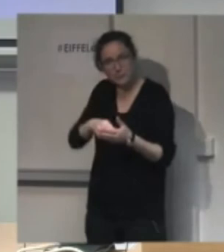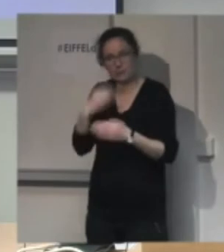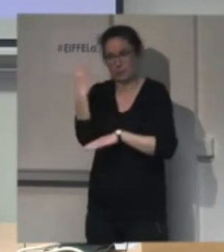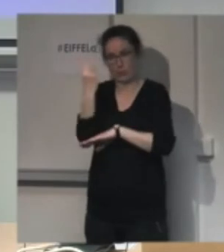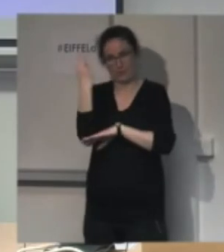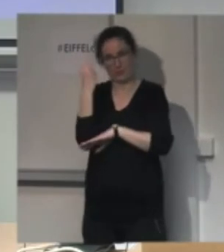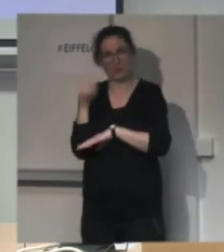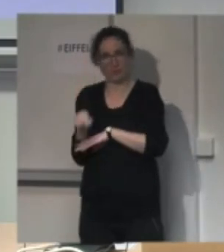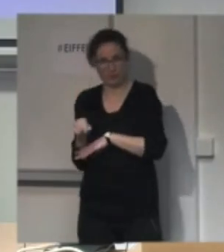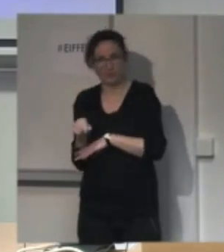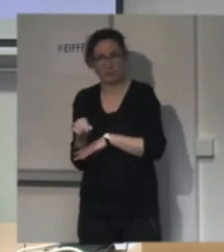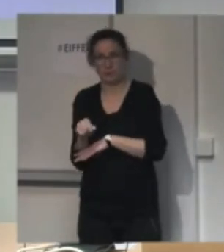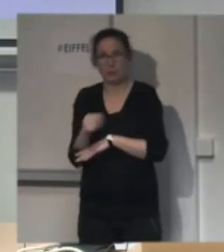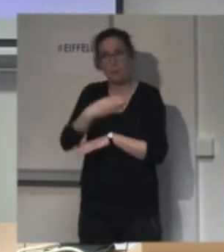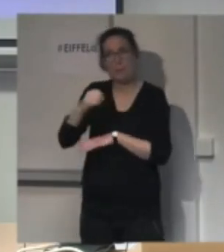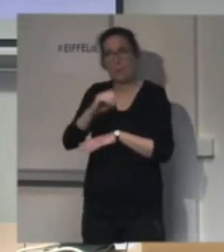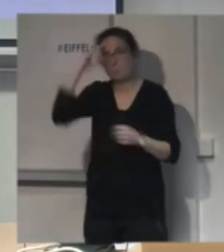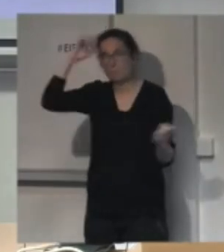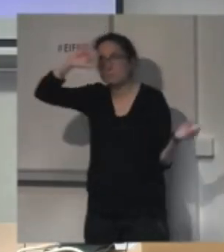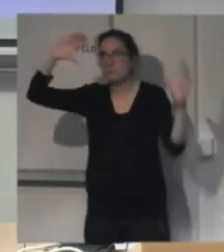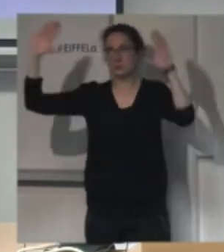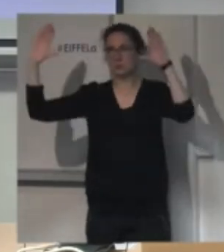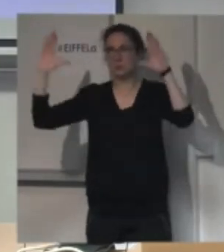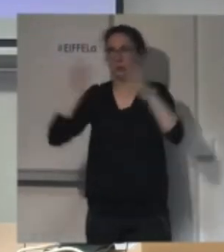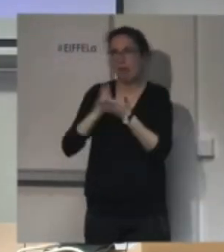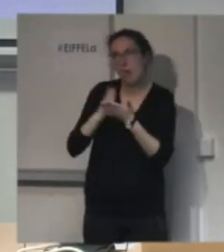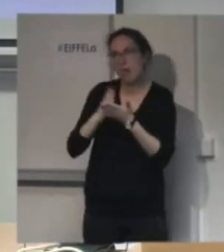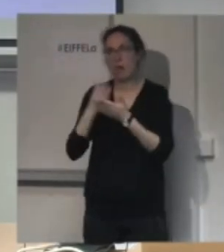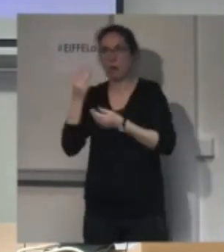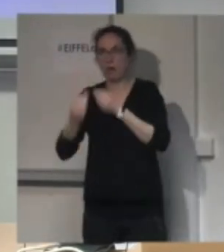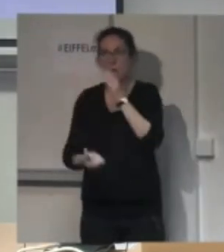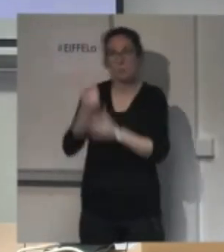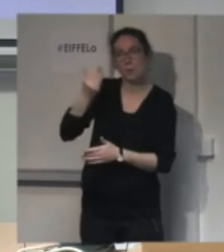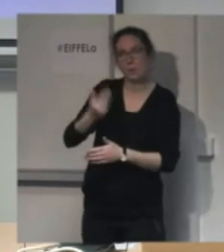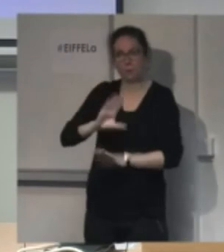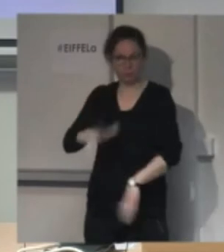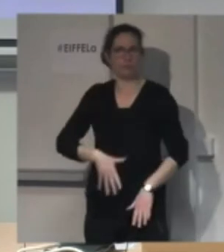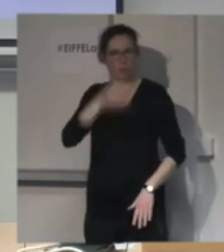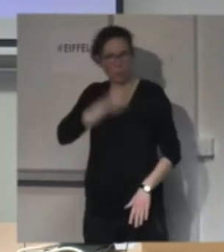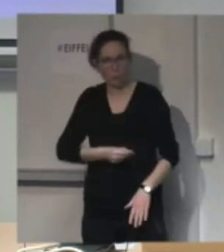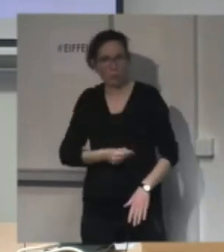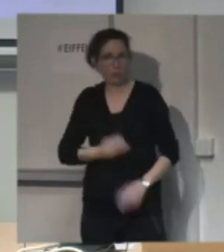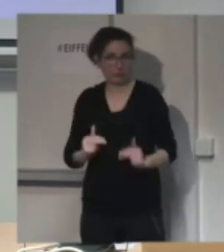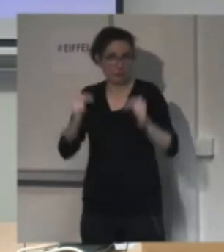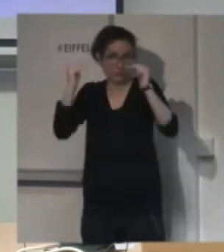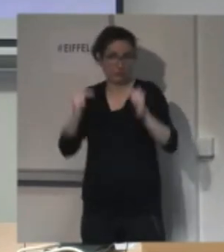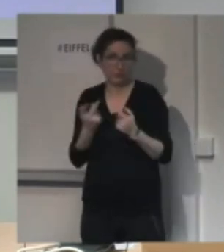dont le concept de MOOC est parfois plus ou moins rodé, parfois complètement nouveau, avec une maîtrise du numérique